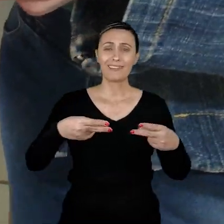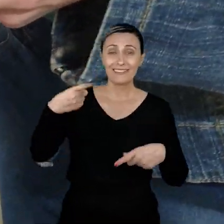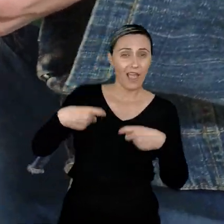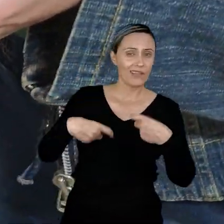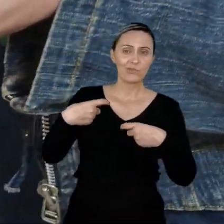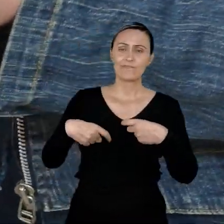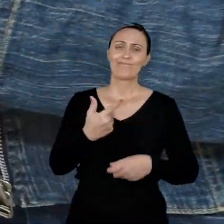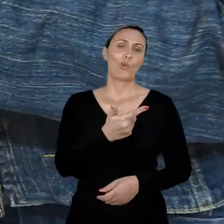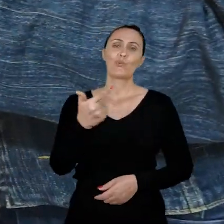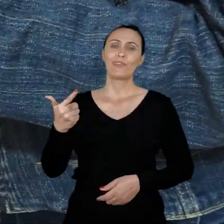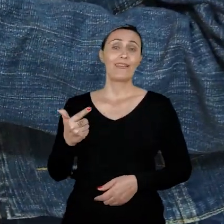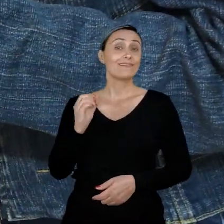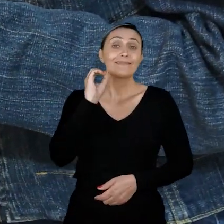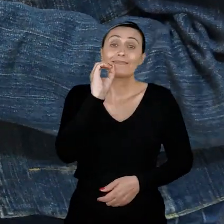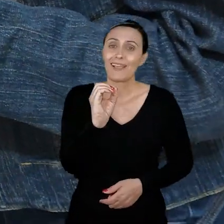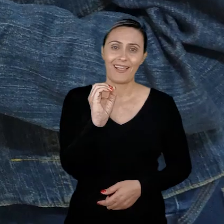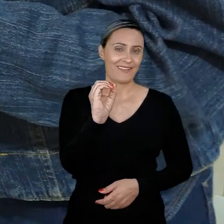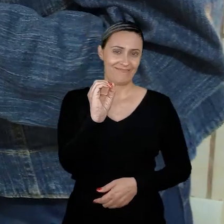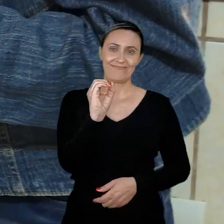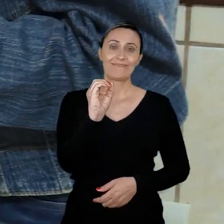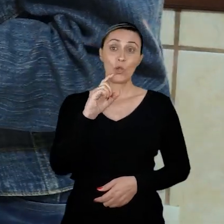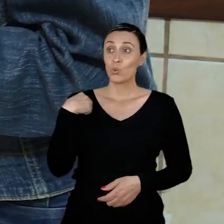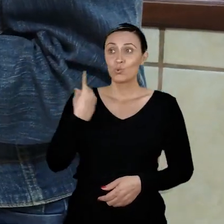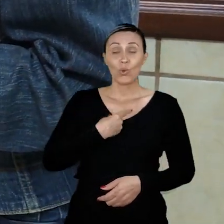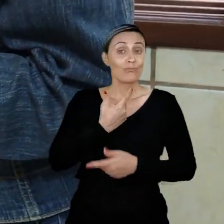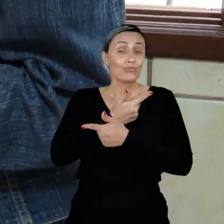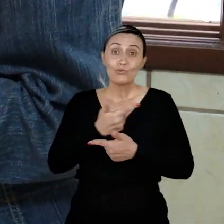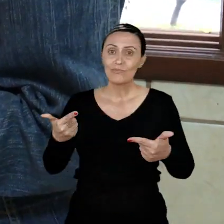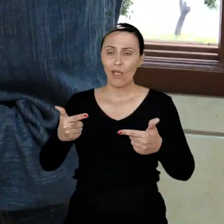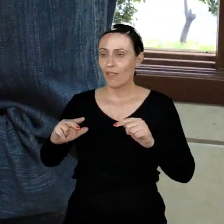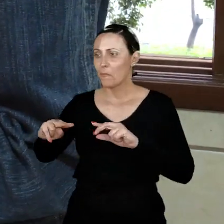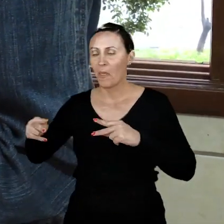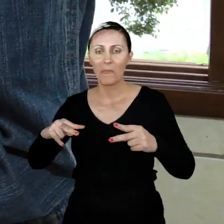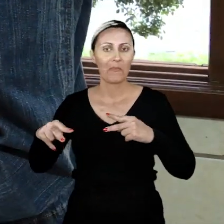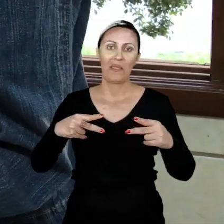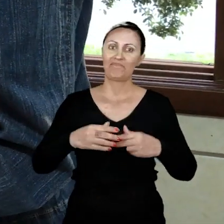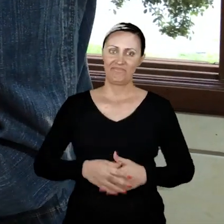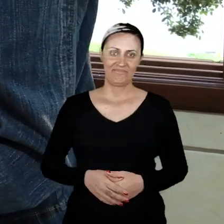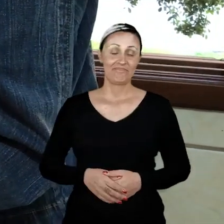Não há transmissão. Ficamos intransmissíveis. Quem diz isso são estudos